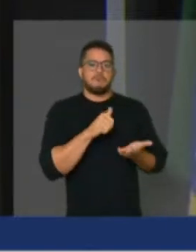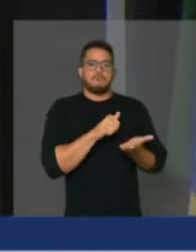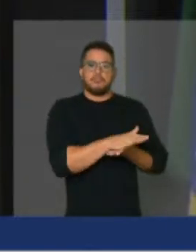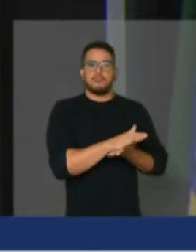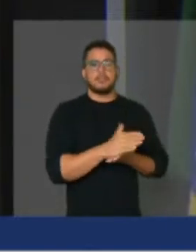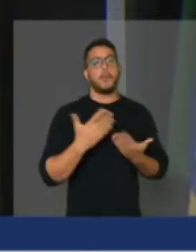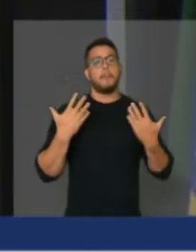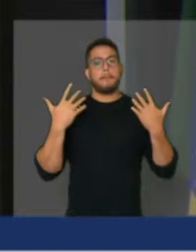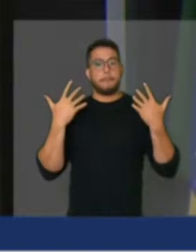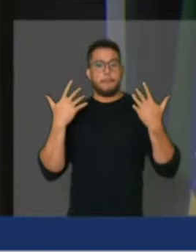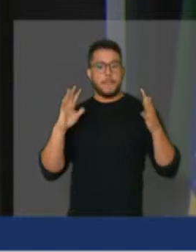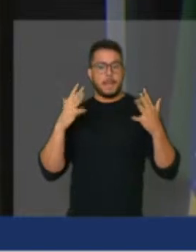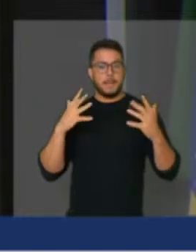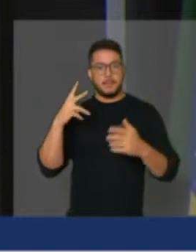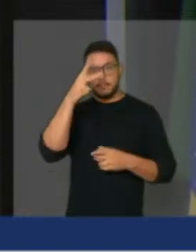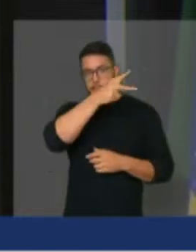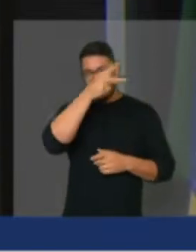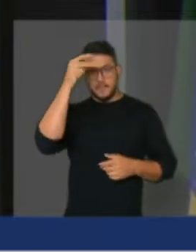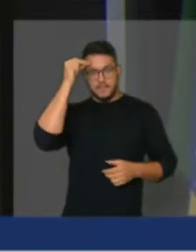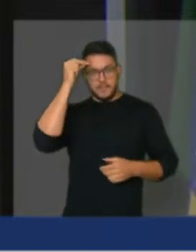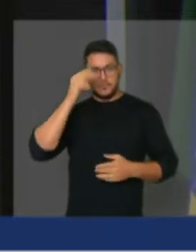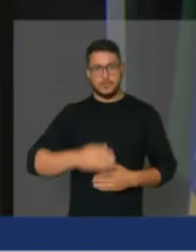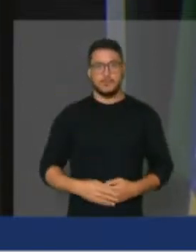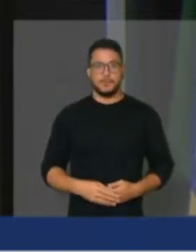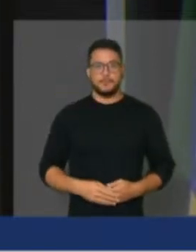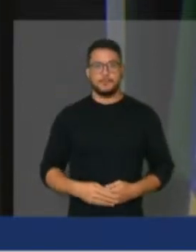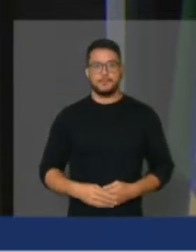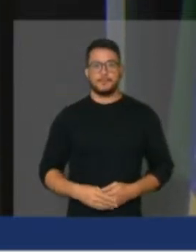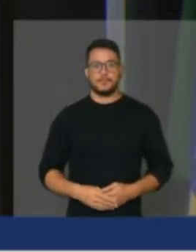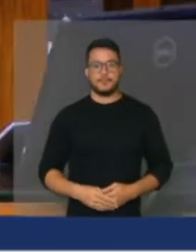MINAS GERAIS, MUITO OBRIGADO. -- [PRESIDENTE]: OBRIGADO DEPUTADO CHARLES EVANGELISTA, VAMOS PASSAR A